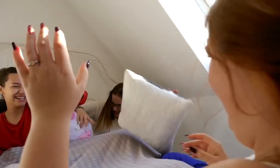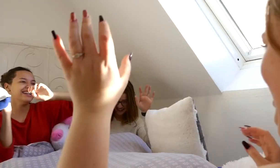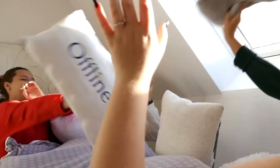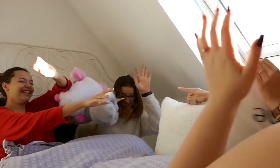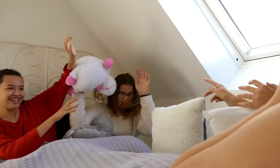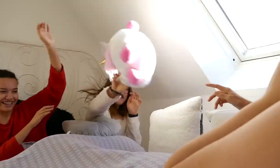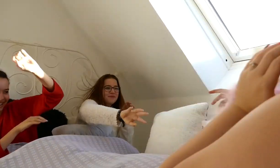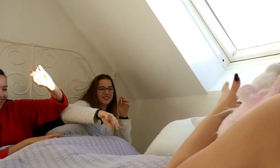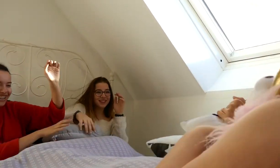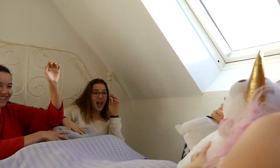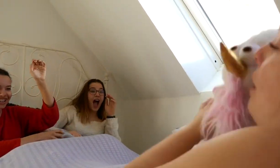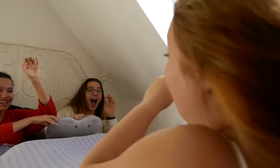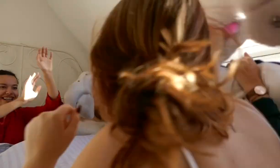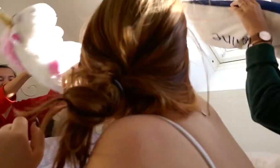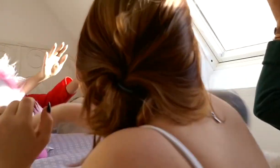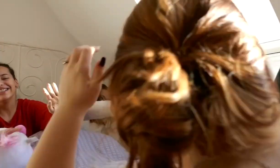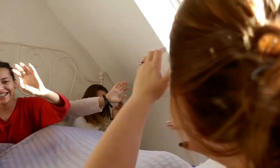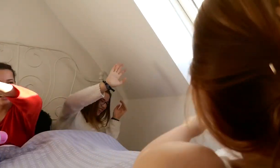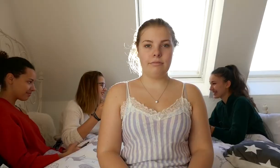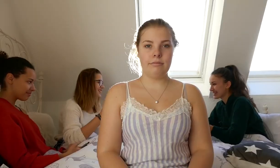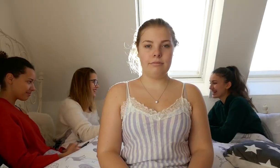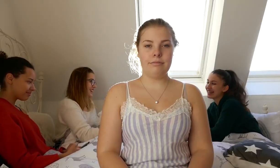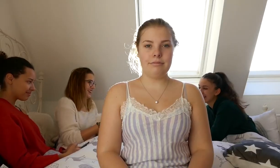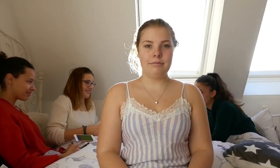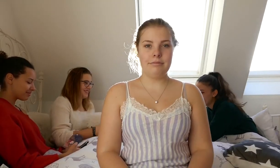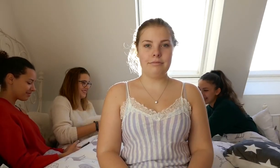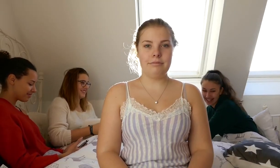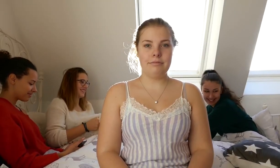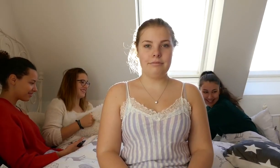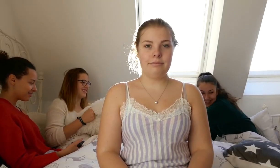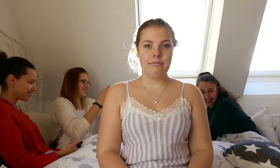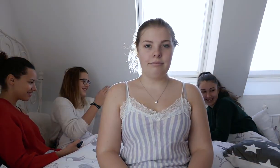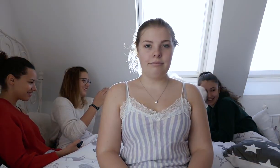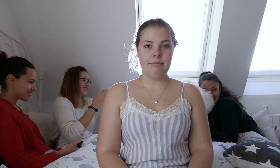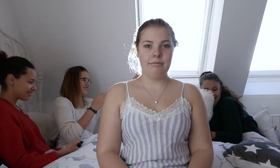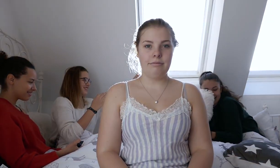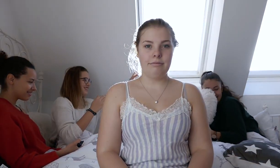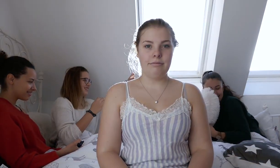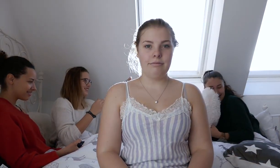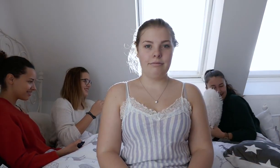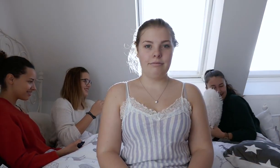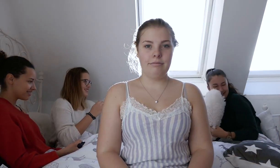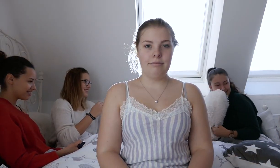Nicht so wirklich ich, nicht so wirklich auffällig. Ich stehe einfach nicht gerne im Mittelpunkt. (Musik bricht ab) Aber jetzt gerade hätte ich gerne